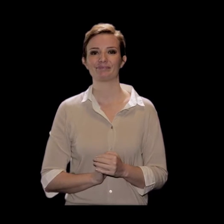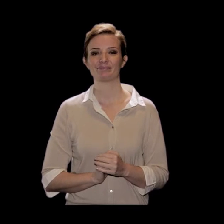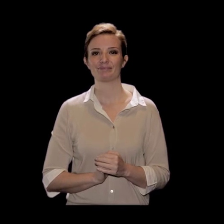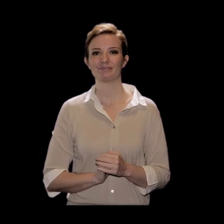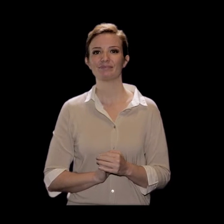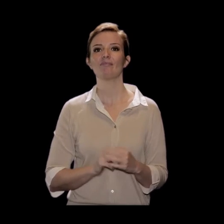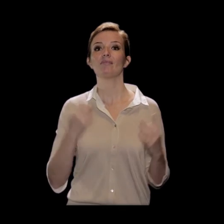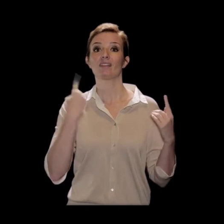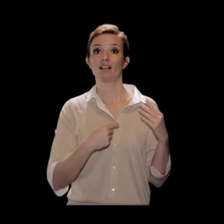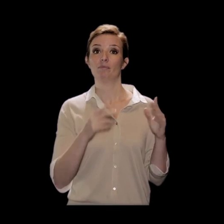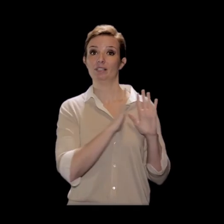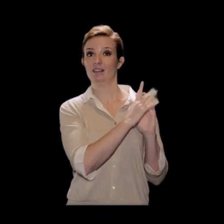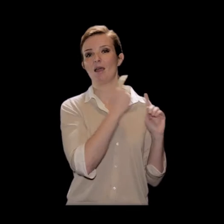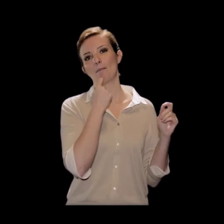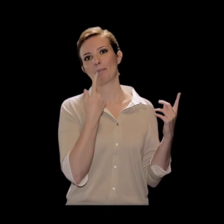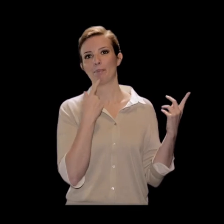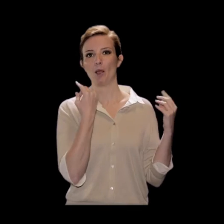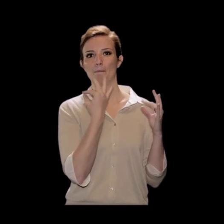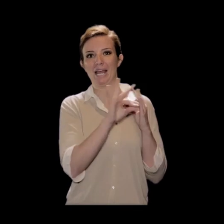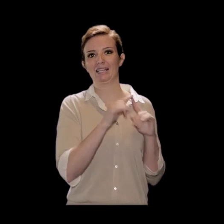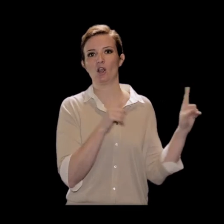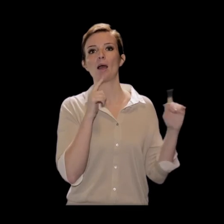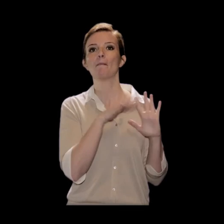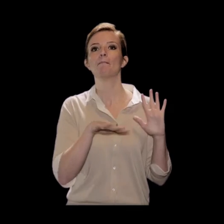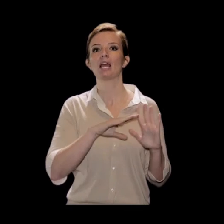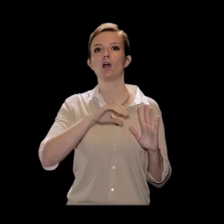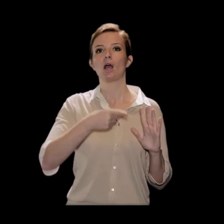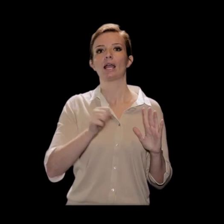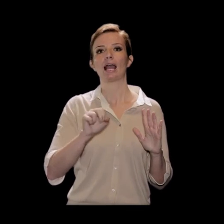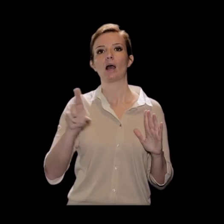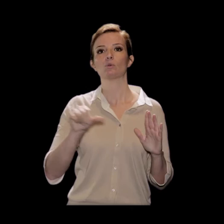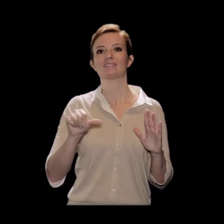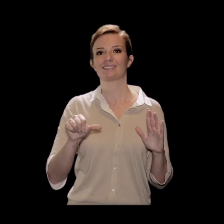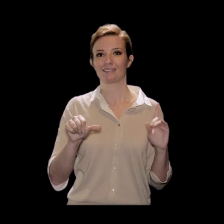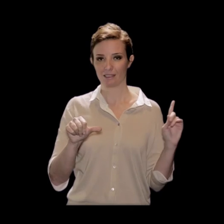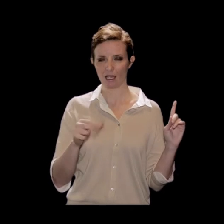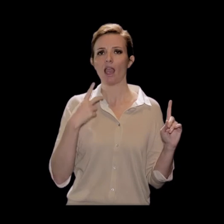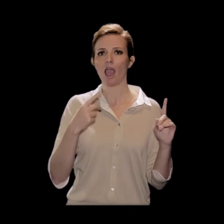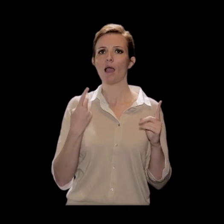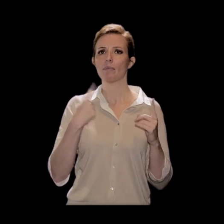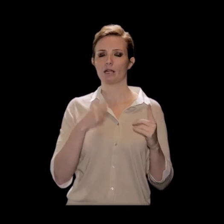Questo particolare piano cartesiano si chiama piano di Gauss. Il numero complesso si rappresenta nel seguente modo.